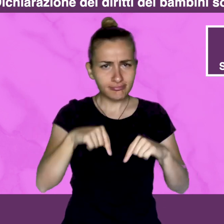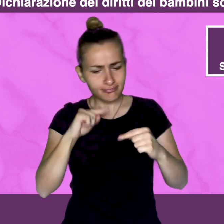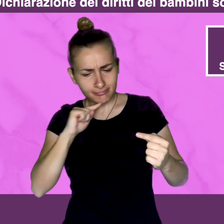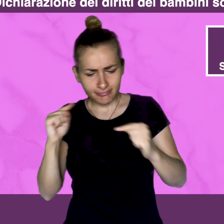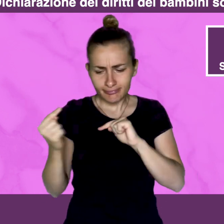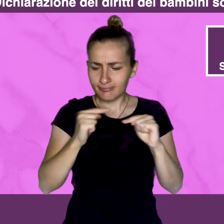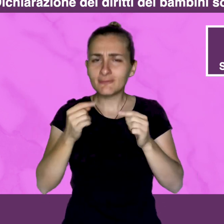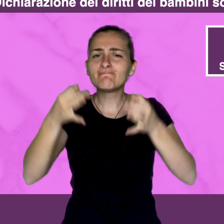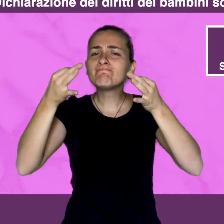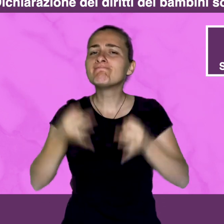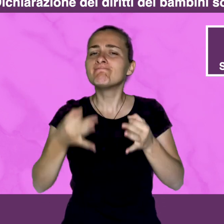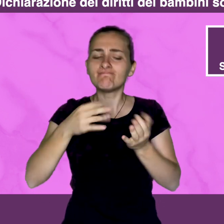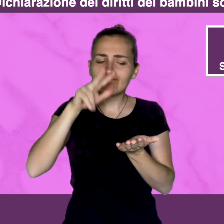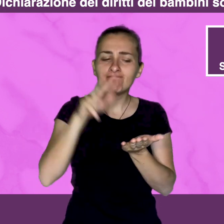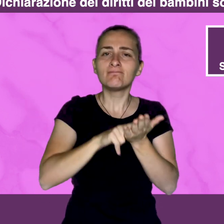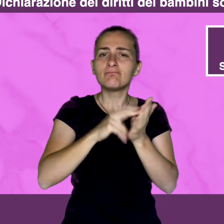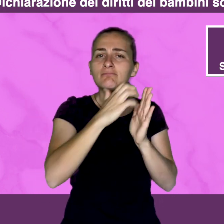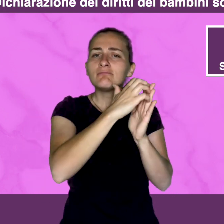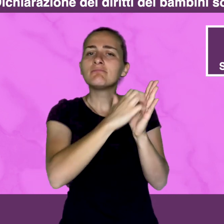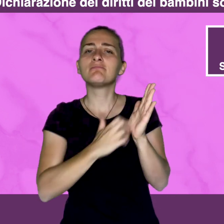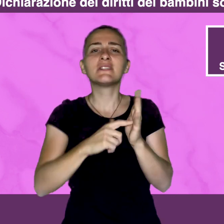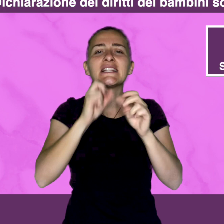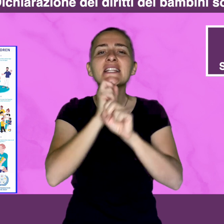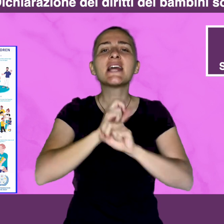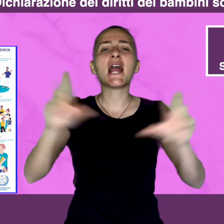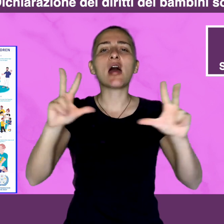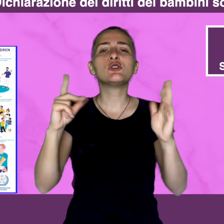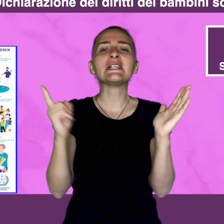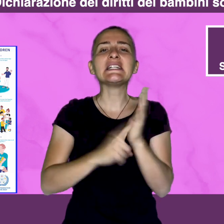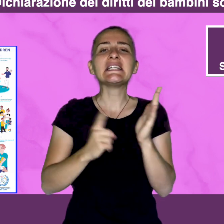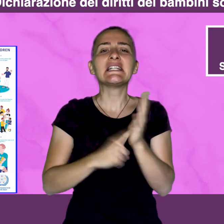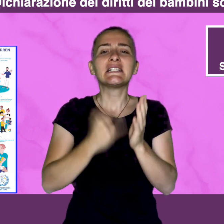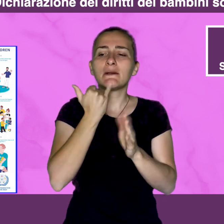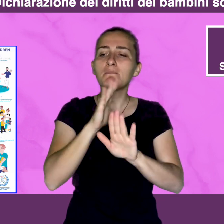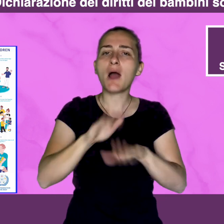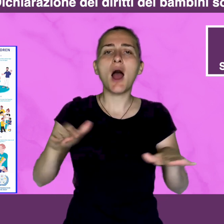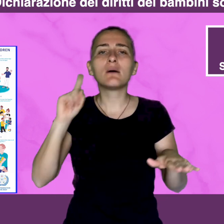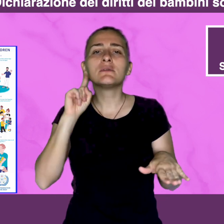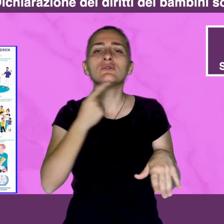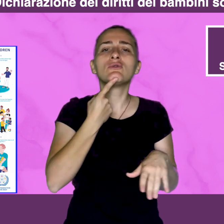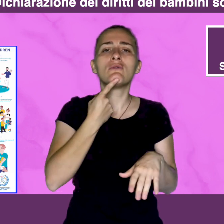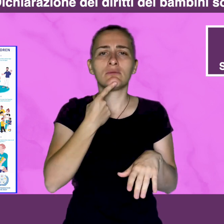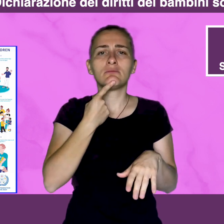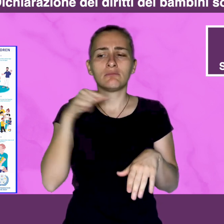ha approvato la Dichiarazione dei Diritti dei Bambini Sordi.